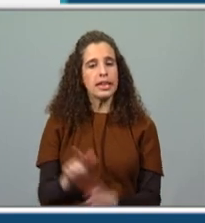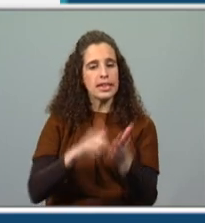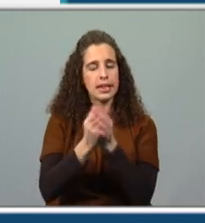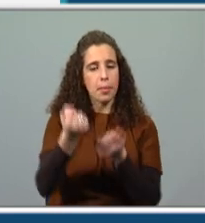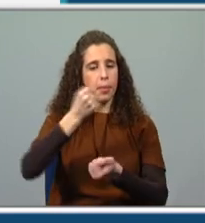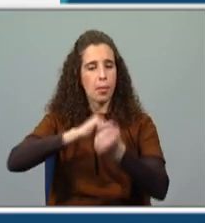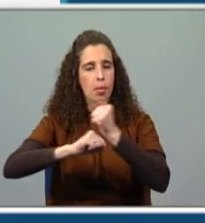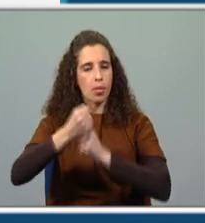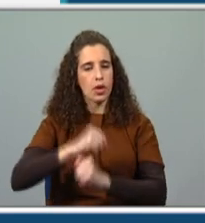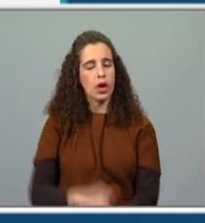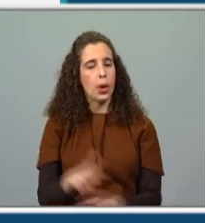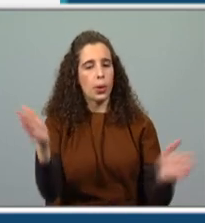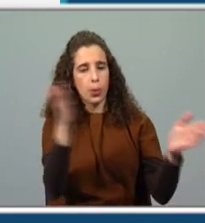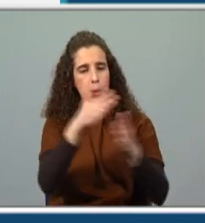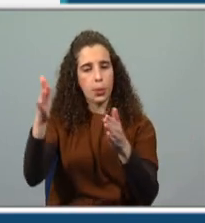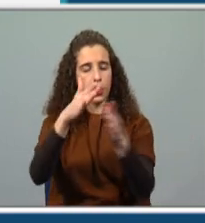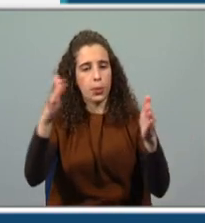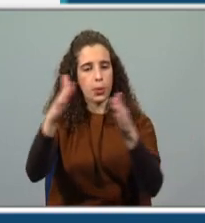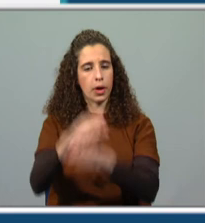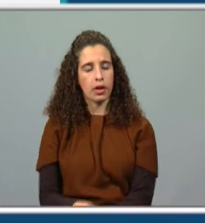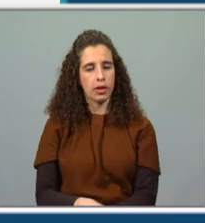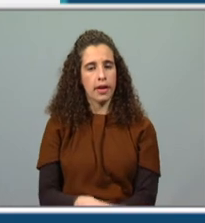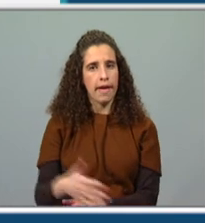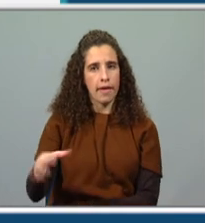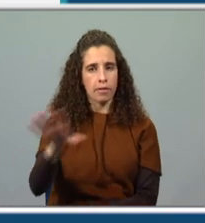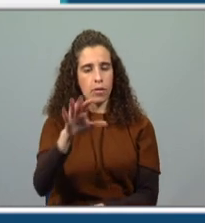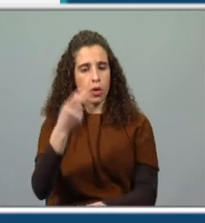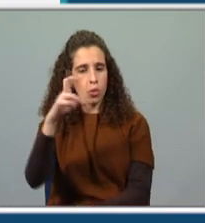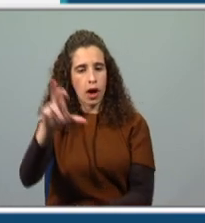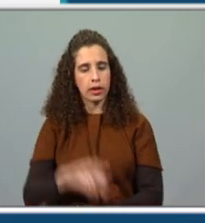em movimento e que o vento é a deslocação do ar 在運動中，風是空氣置換